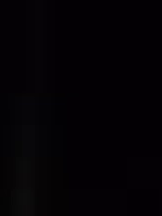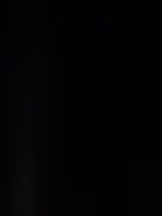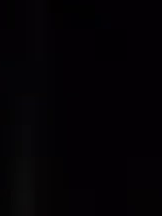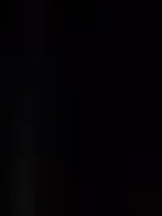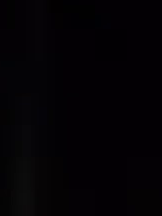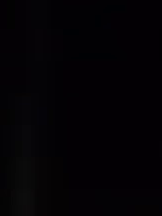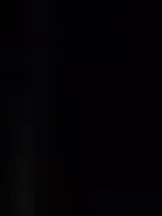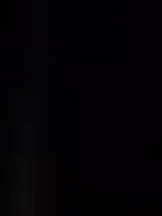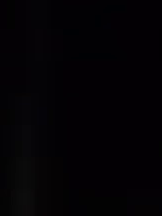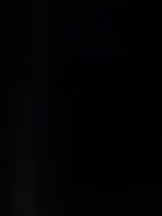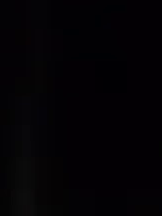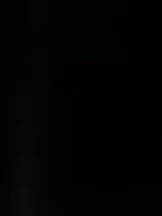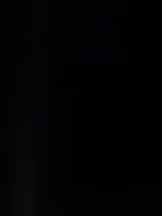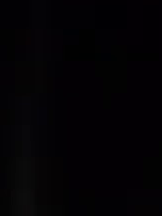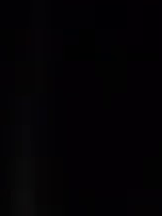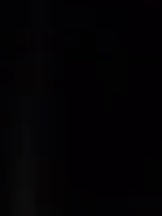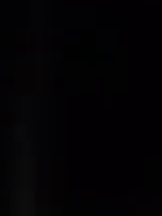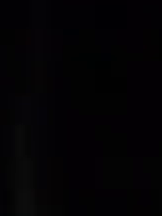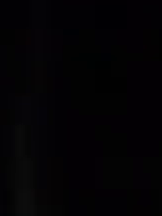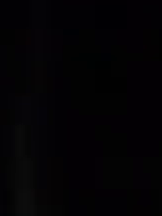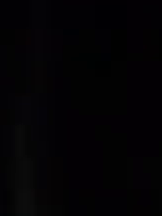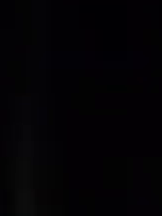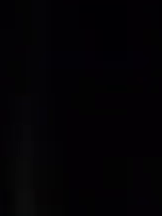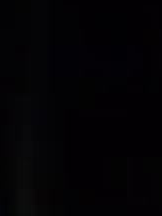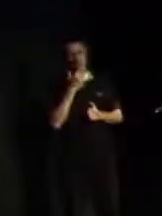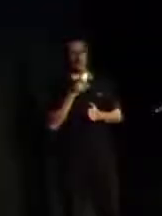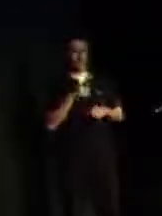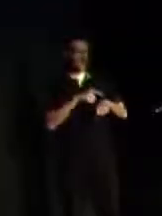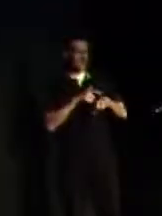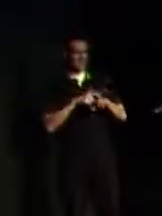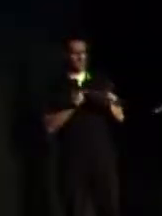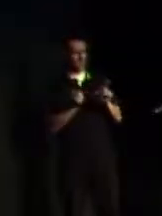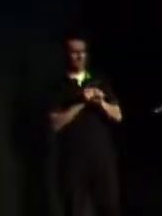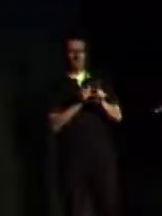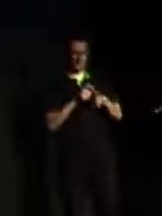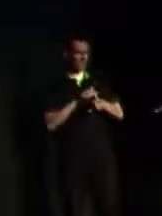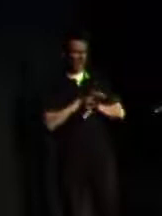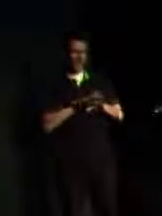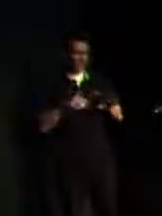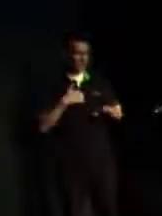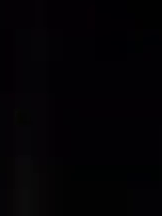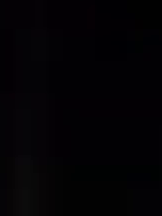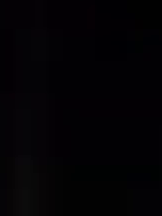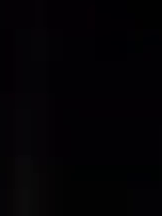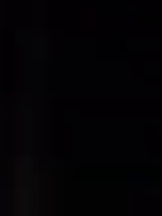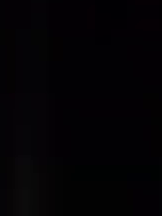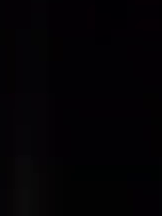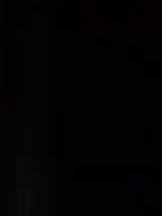Com essas palavras e considerando que meu tempo já se esgotou, eu agradeço muito a possibilidade de estar aqui com vocês, e...